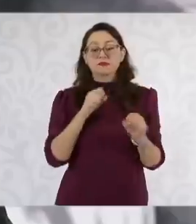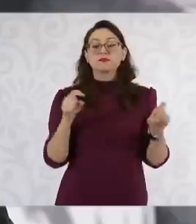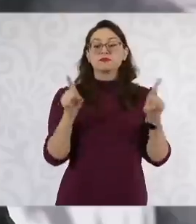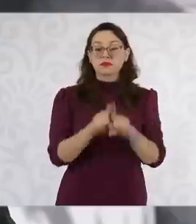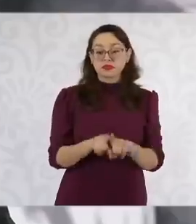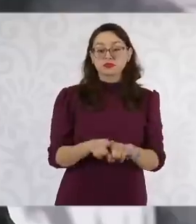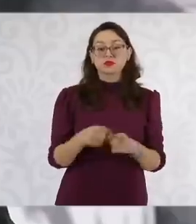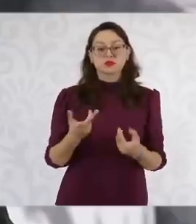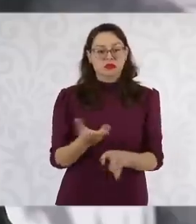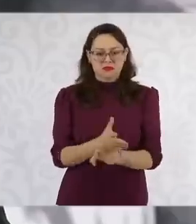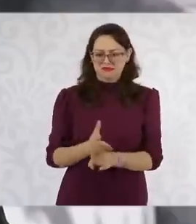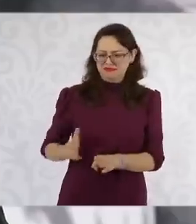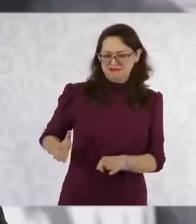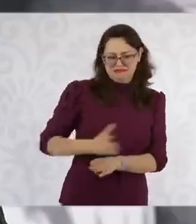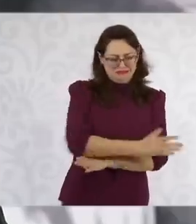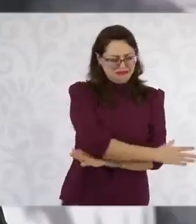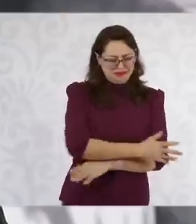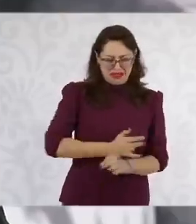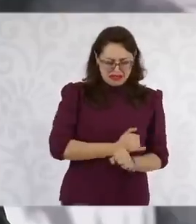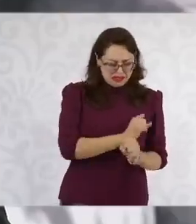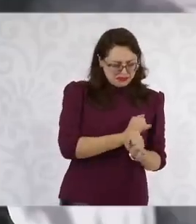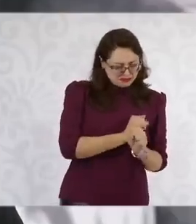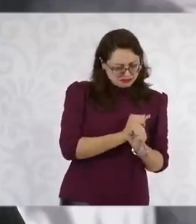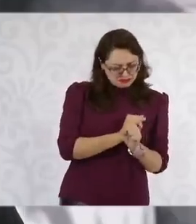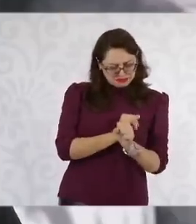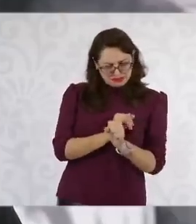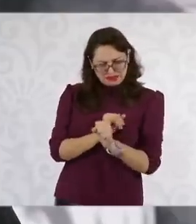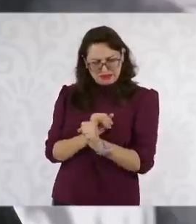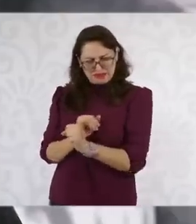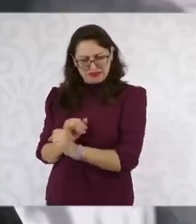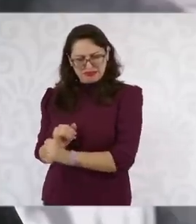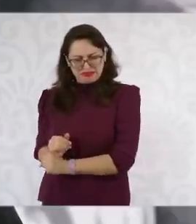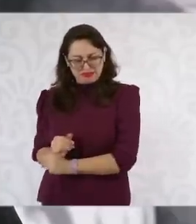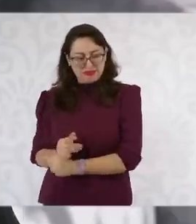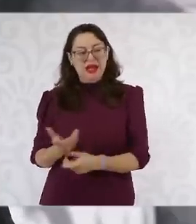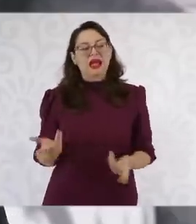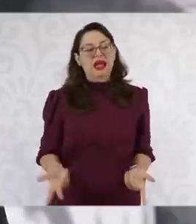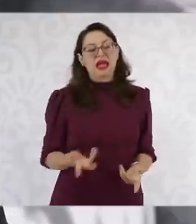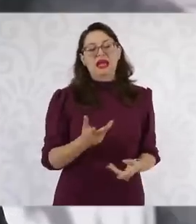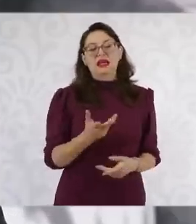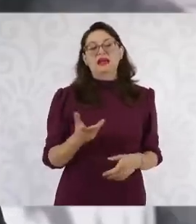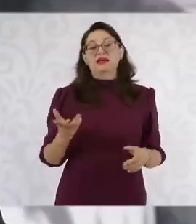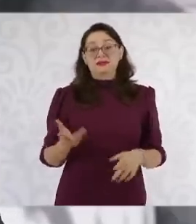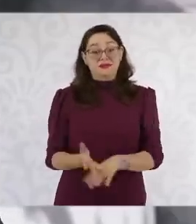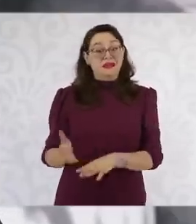hizo una investigación completa sobre algo que había estado ocultado tanto por las autoridades